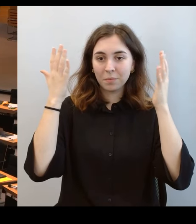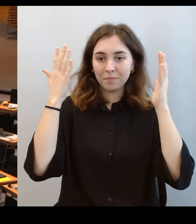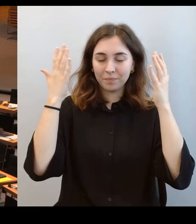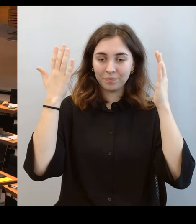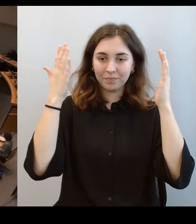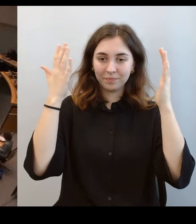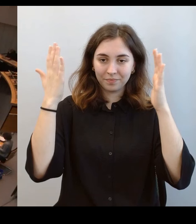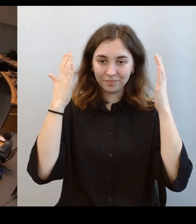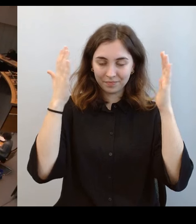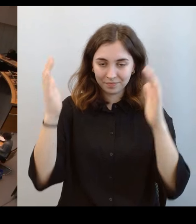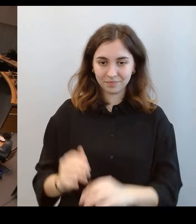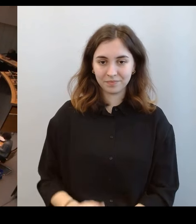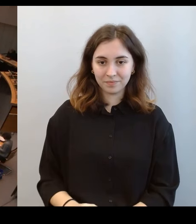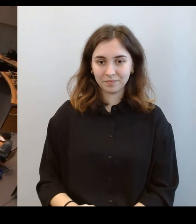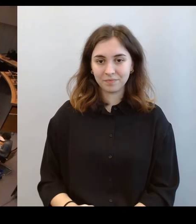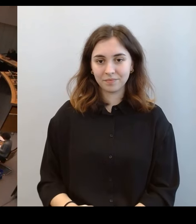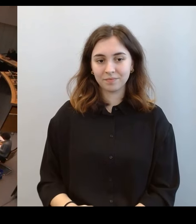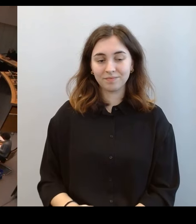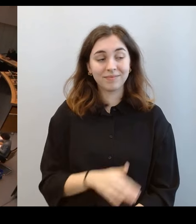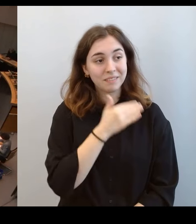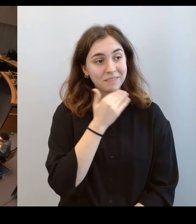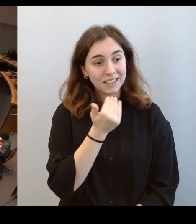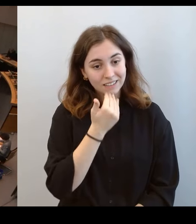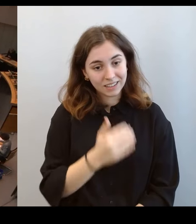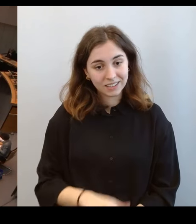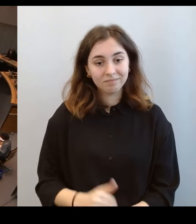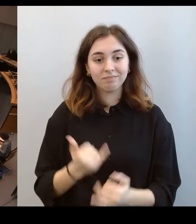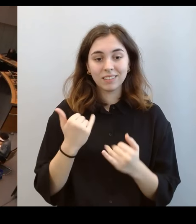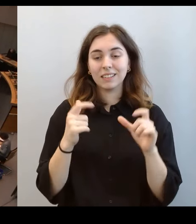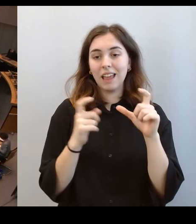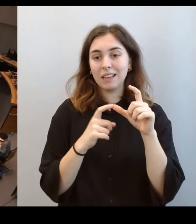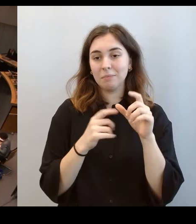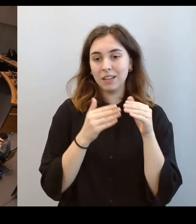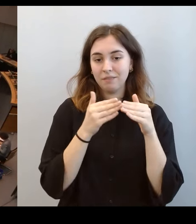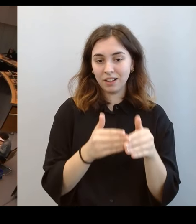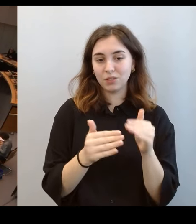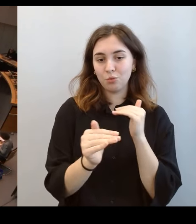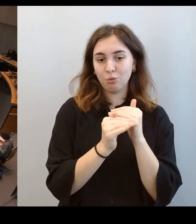Vielen Dank! Dann hat für die SPD Fraktion der Kollege Dr. Kollatz das Wort. Bitte schön. (Rednerwechsel)